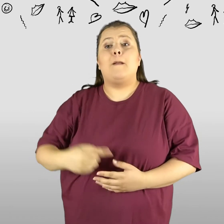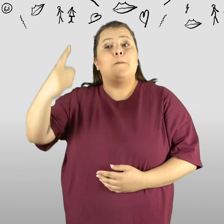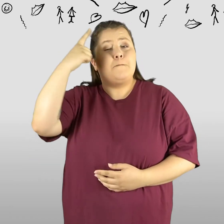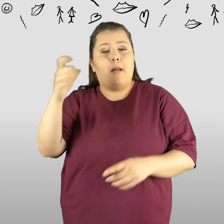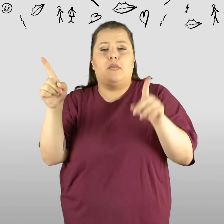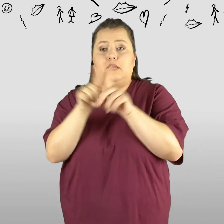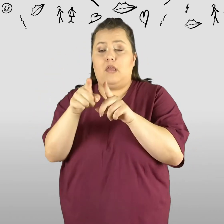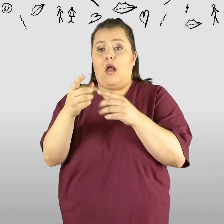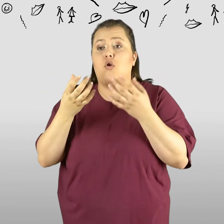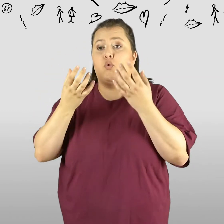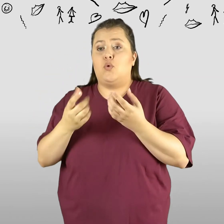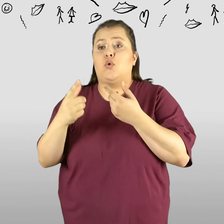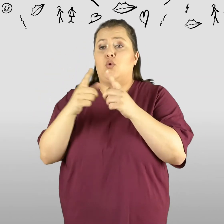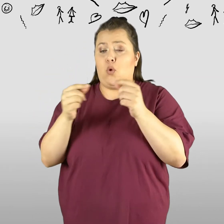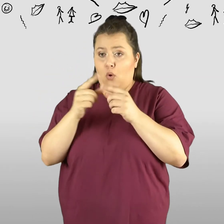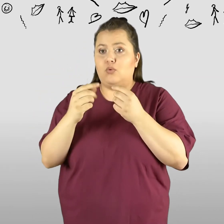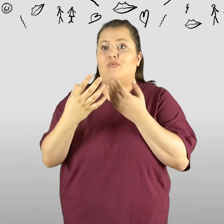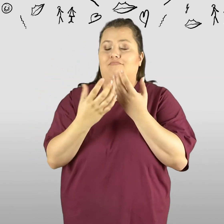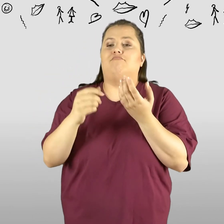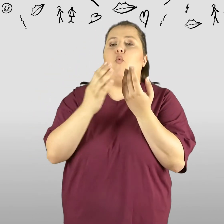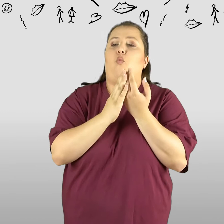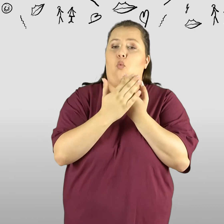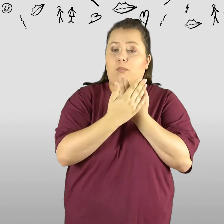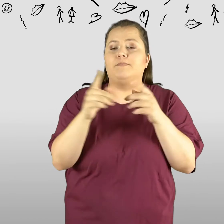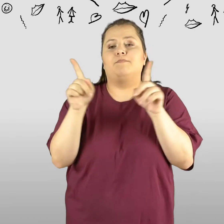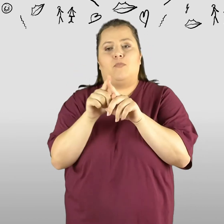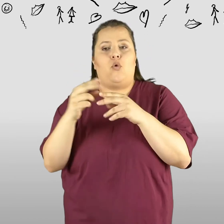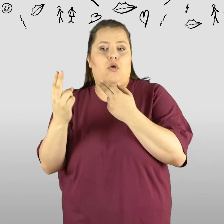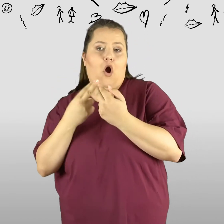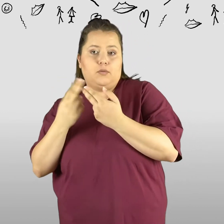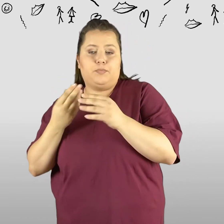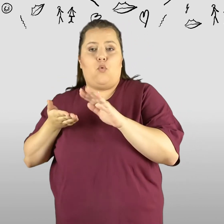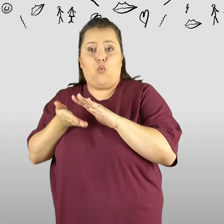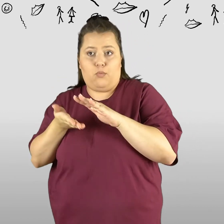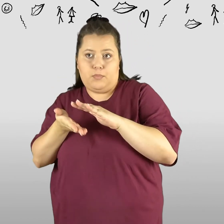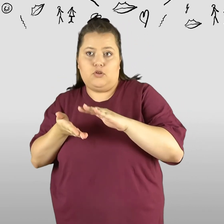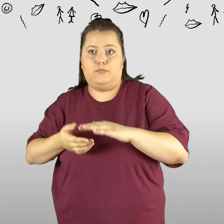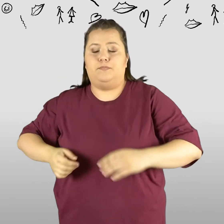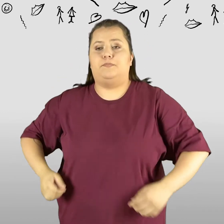Pamiętaj też o myciu moszny i pupy.